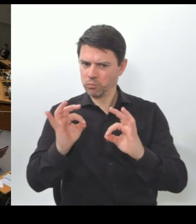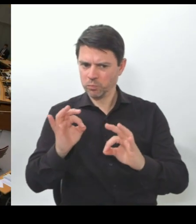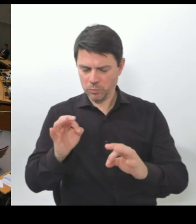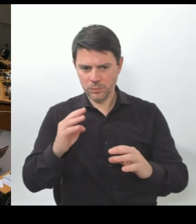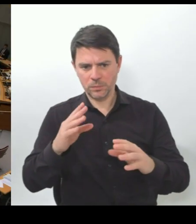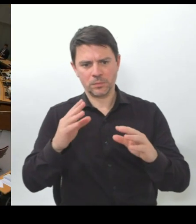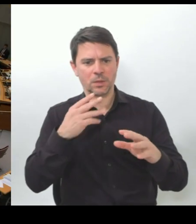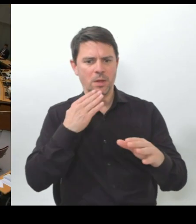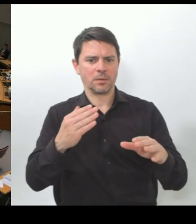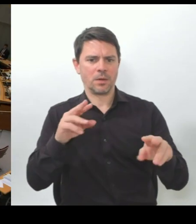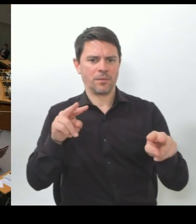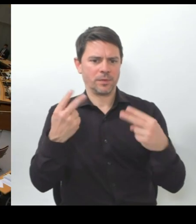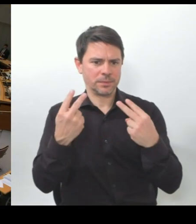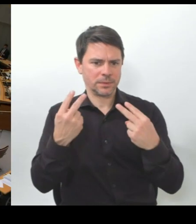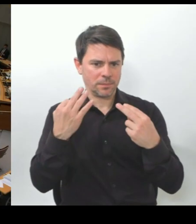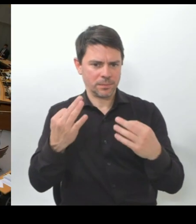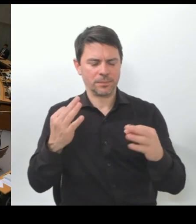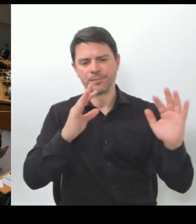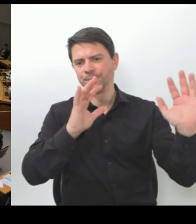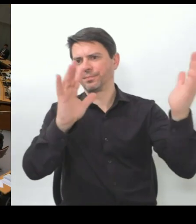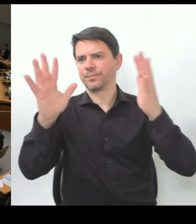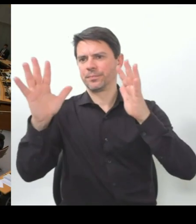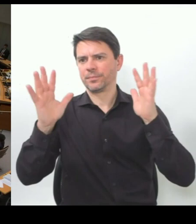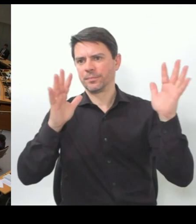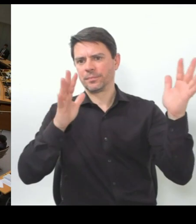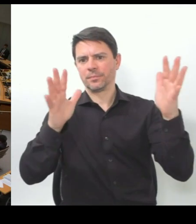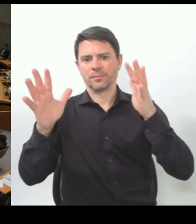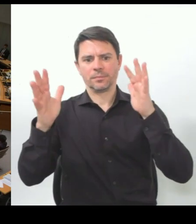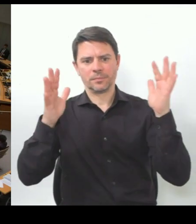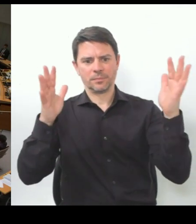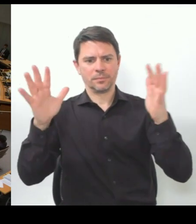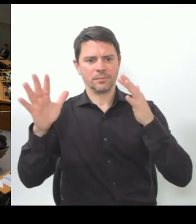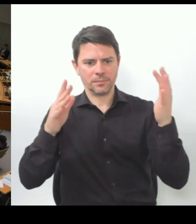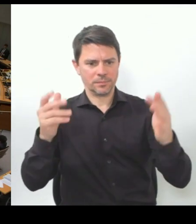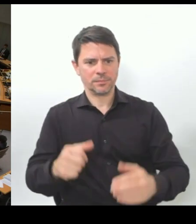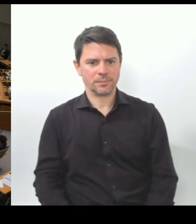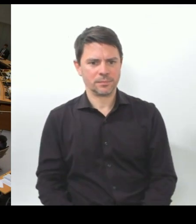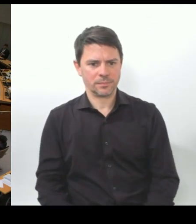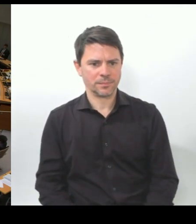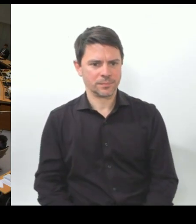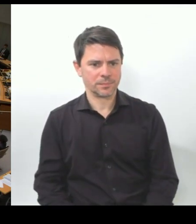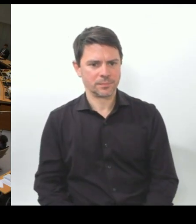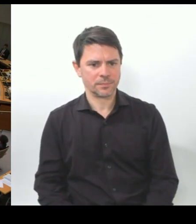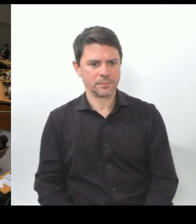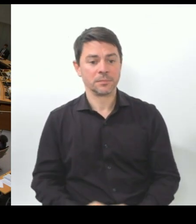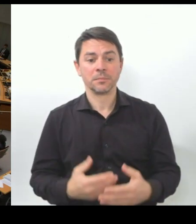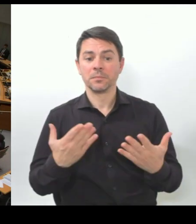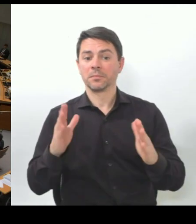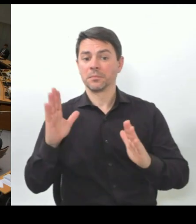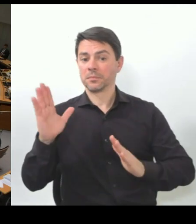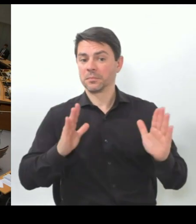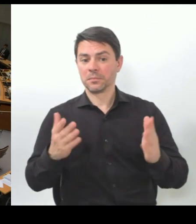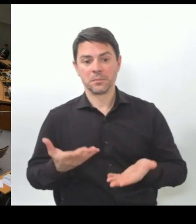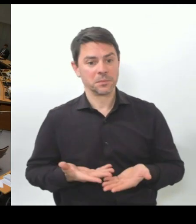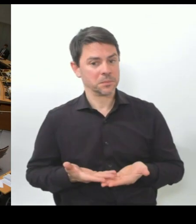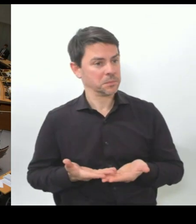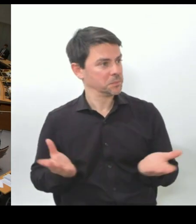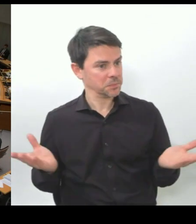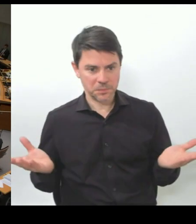Weitere Wortmeldungen liegen nicht vor. Vorgeschlagen mit Überweisung des Antrags an den Ausschuss für Mobilität. Widerspruch höre ich nicht. Dann verfahren.